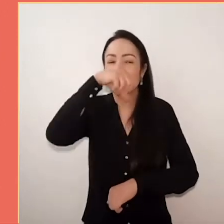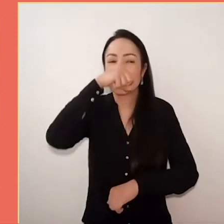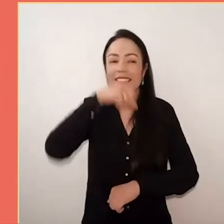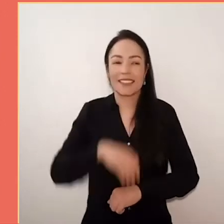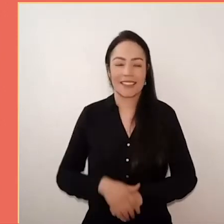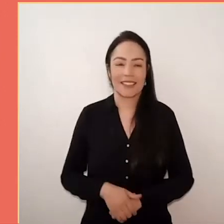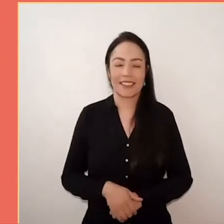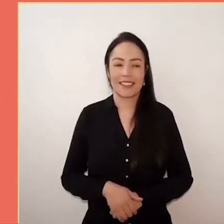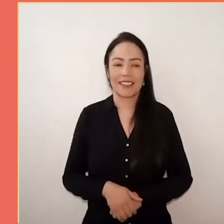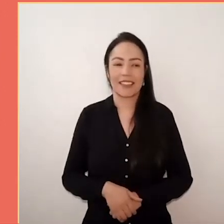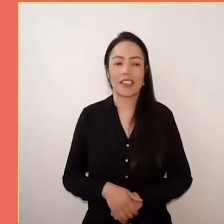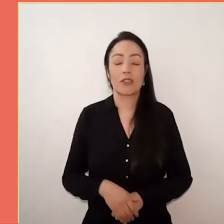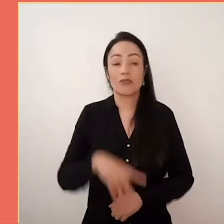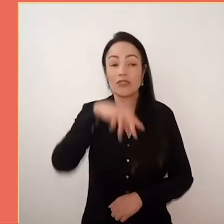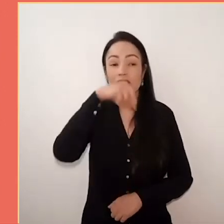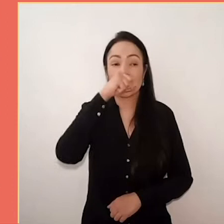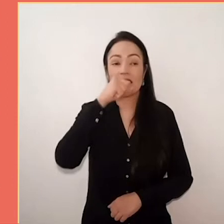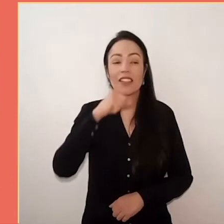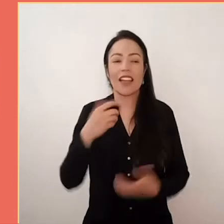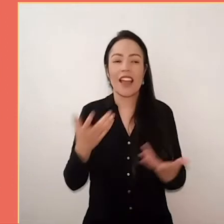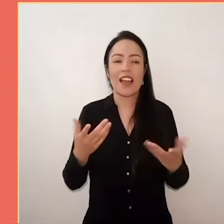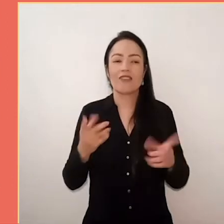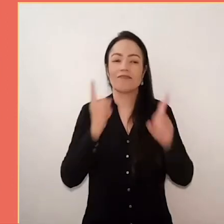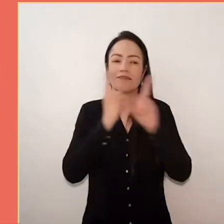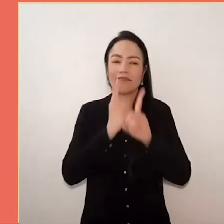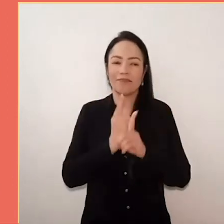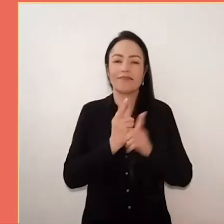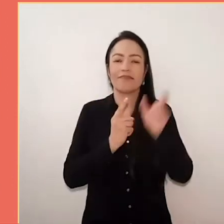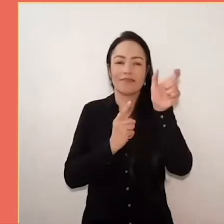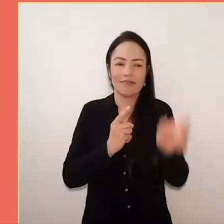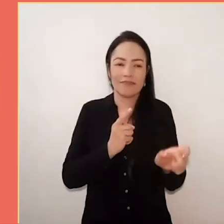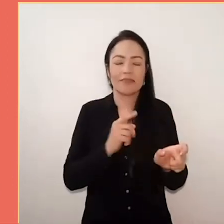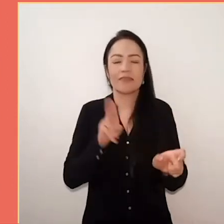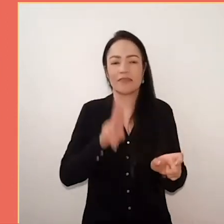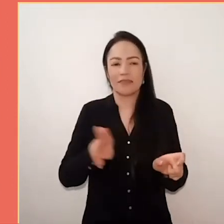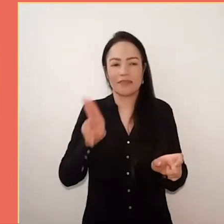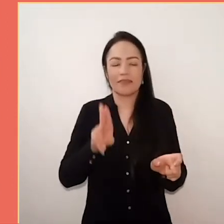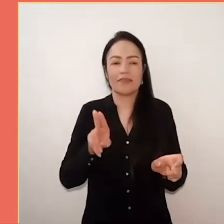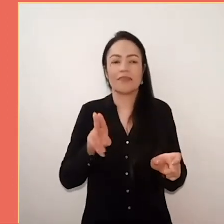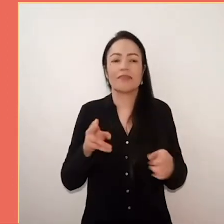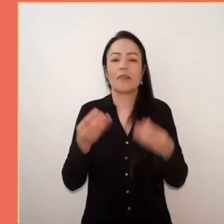O cheiro foi o identificador que eu usei para me localizar